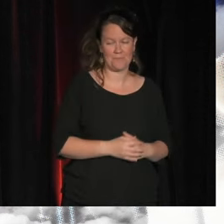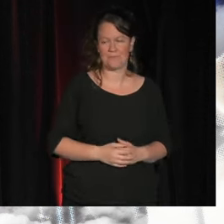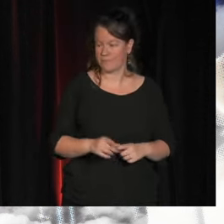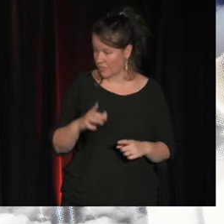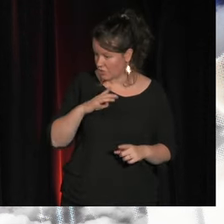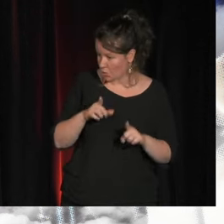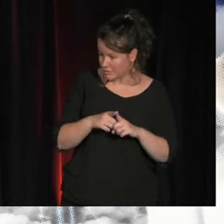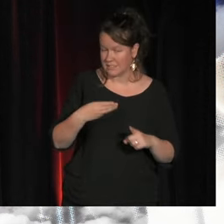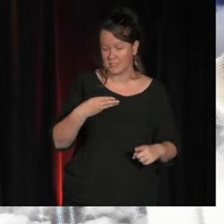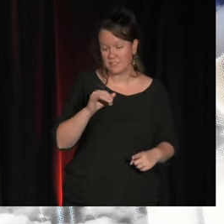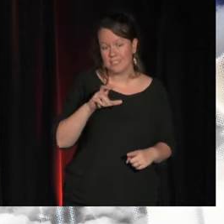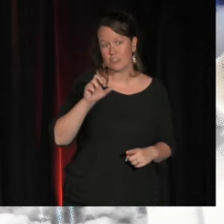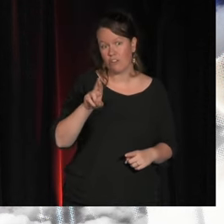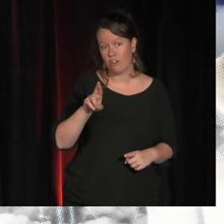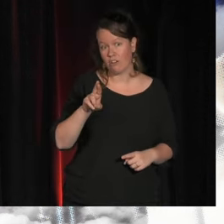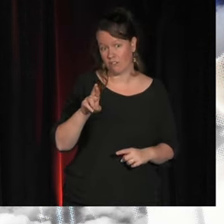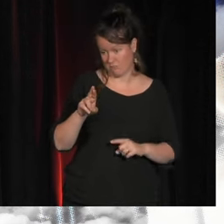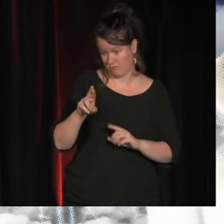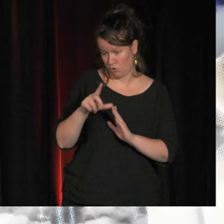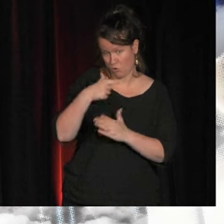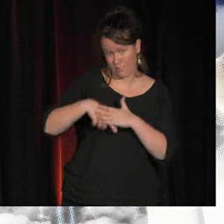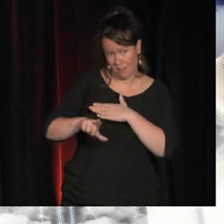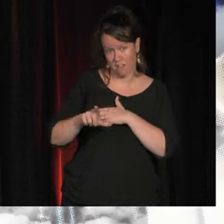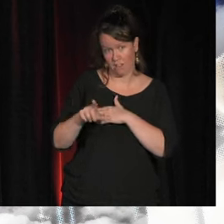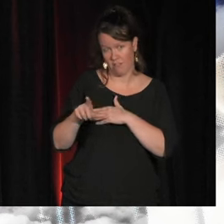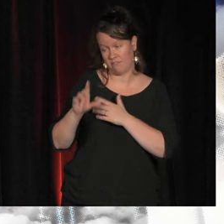Mixer, ça, c'est 2019 à peu près qu'ils signent des contrats